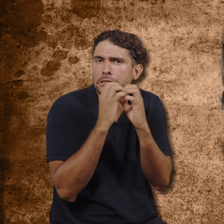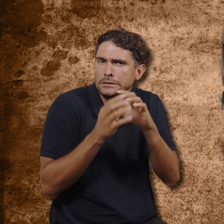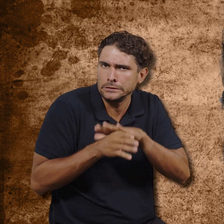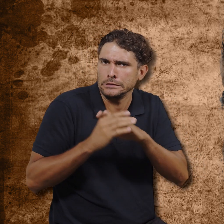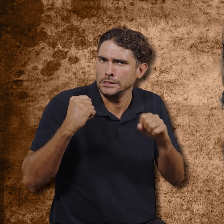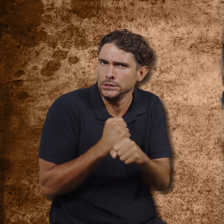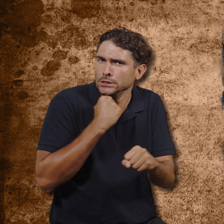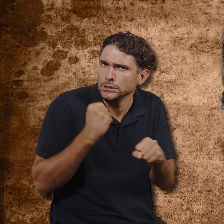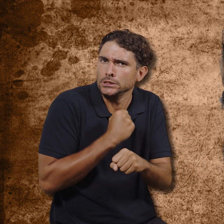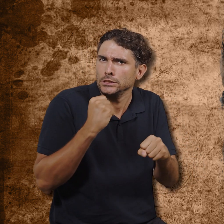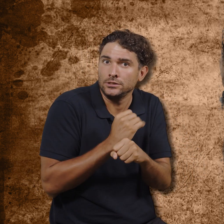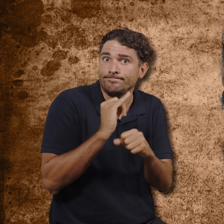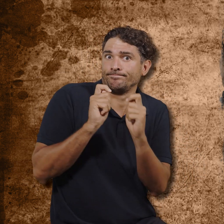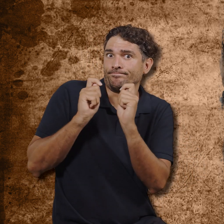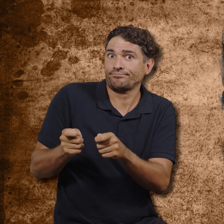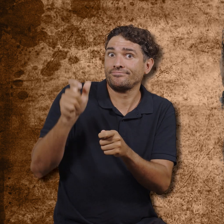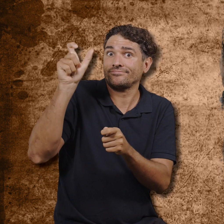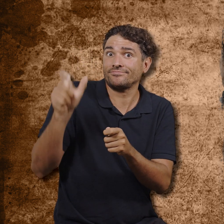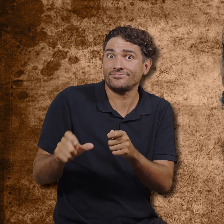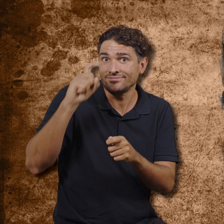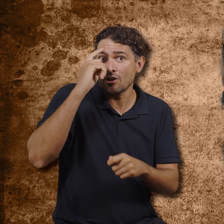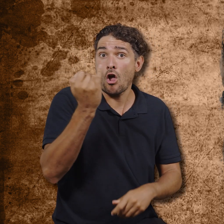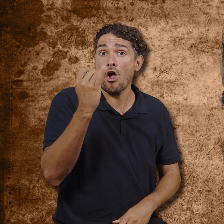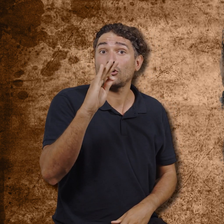Formà un govern de personalitats a l'exili,